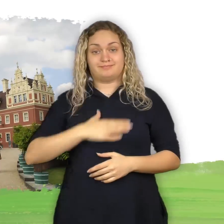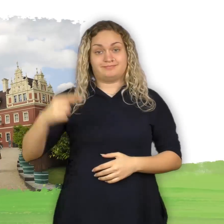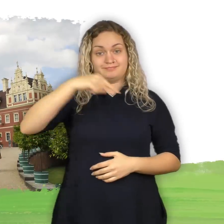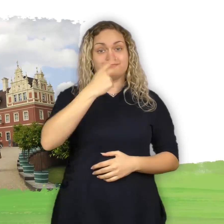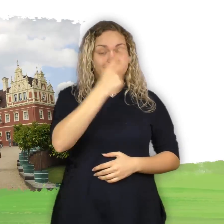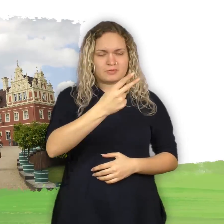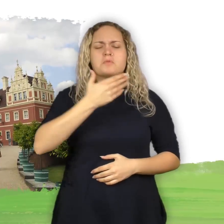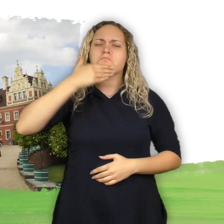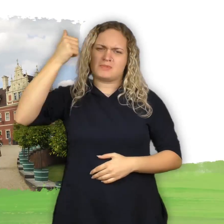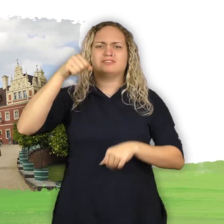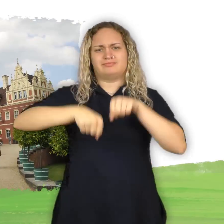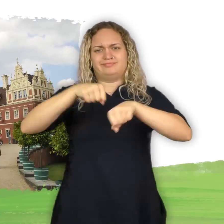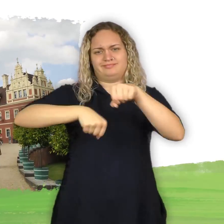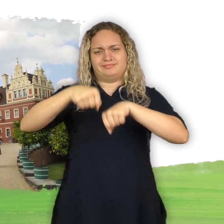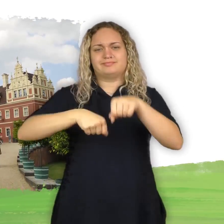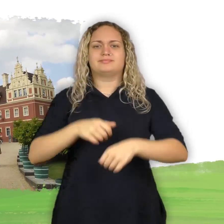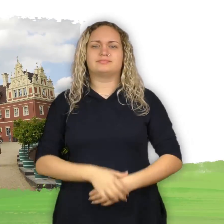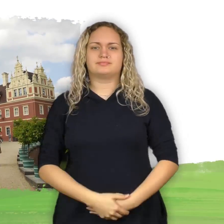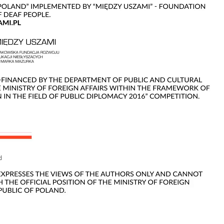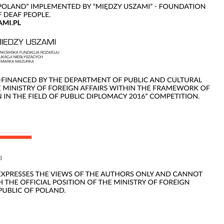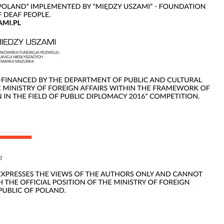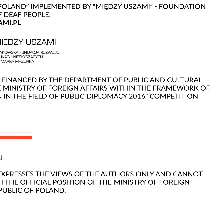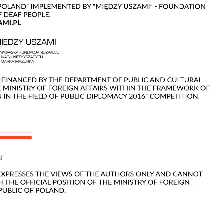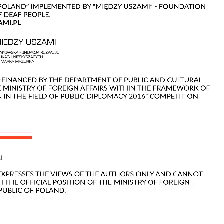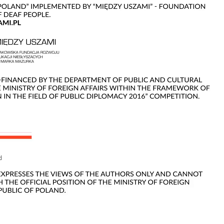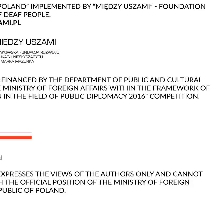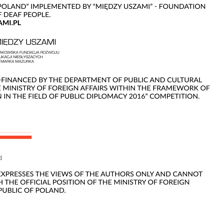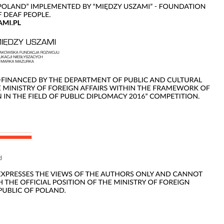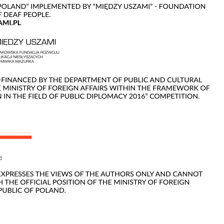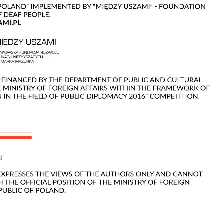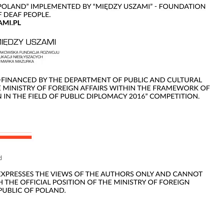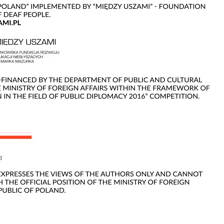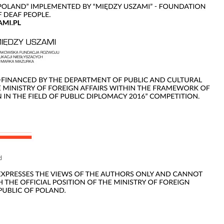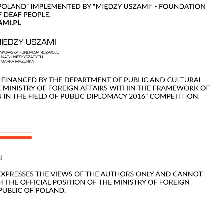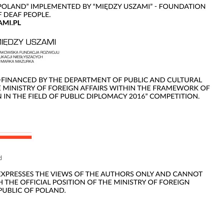Najwygodniej jest zwiedzać park na rowerze. Napisy opracowała: Magdalena Sipowicz